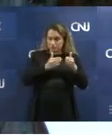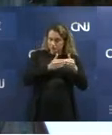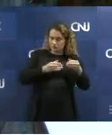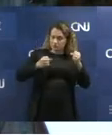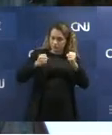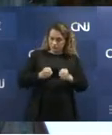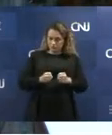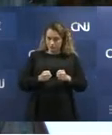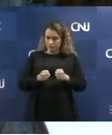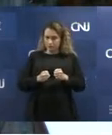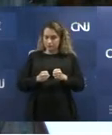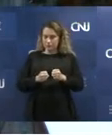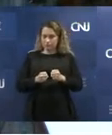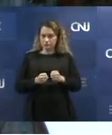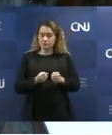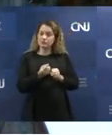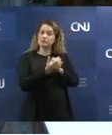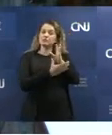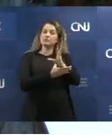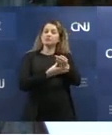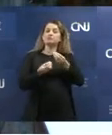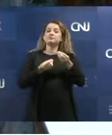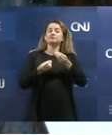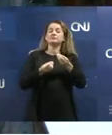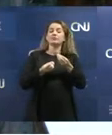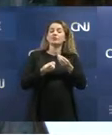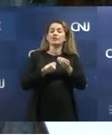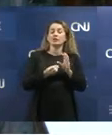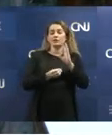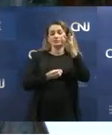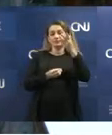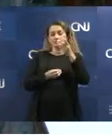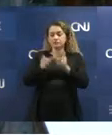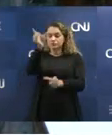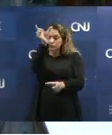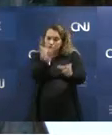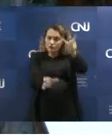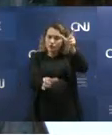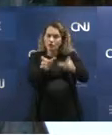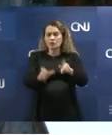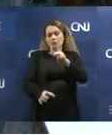revelar indícios de uma conduta a ser apurada por um PAD. Por isso, eu acompanho a divergência.